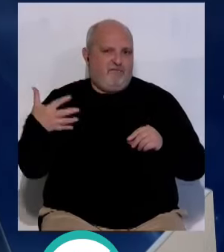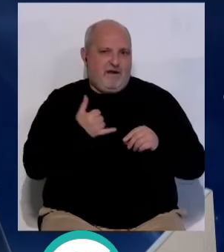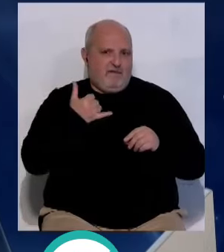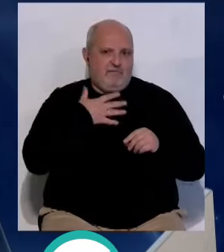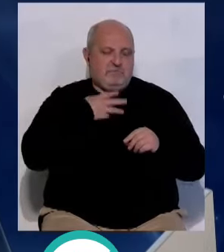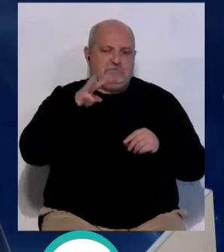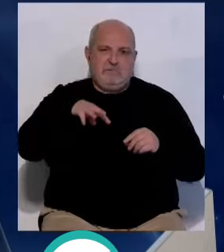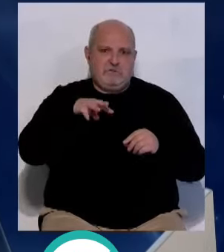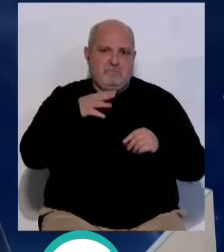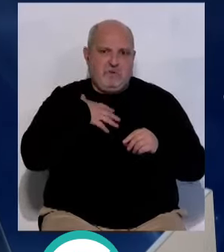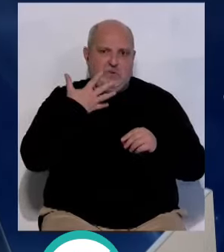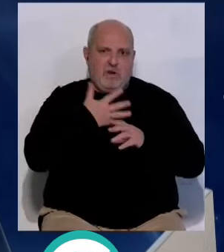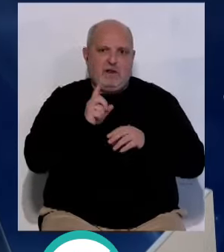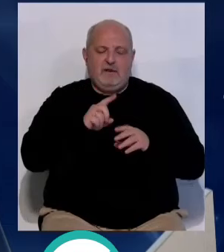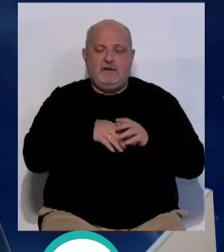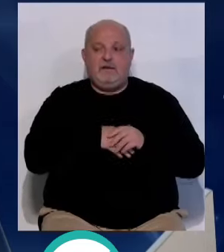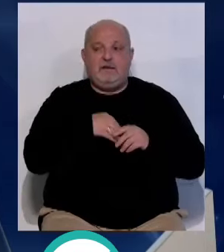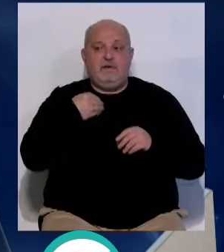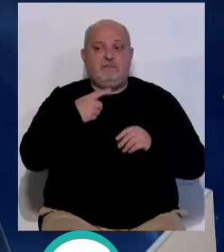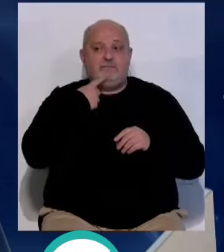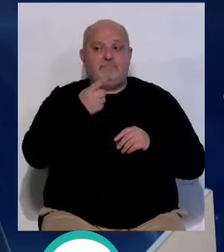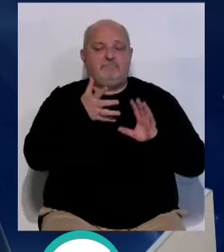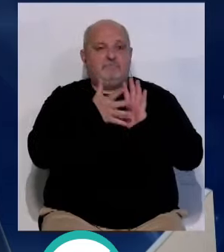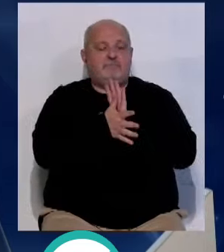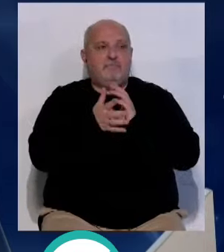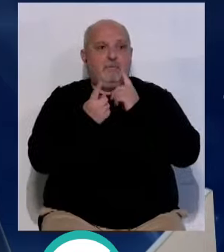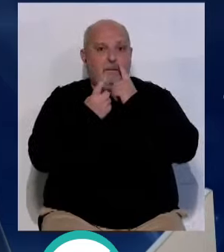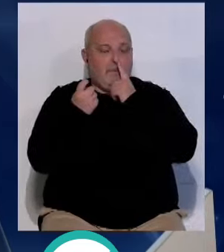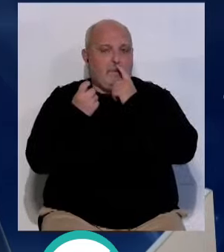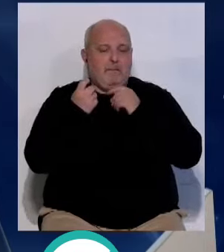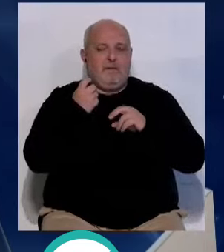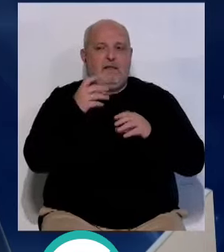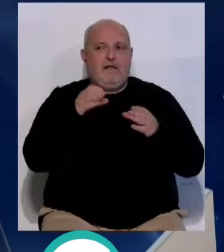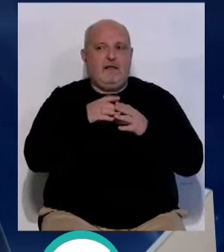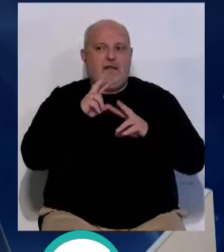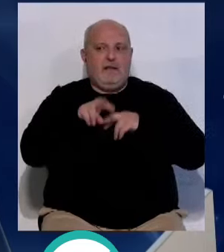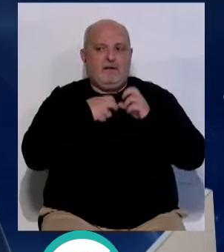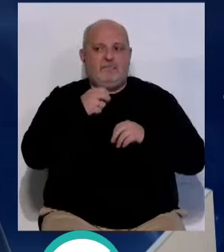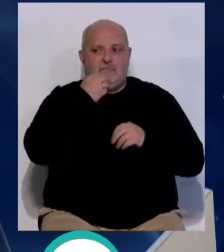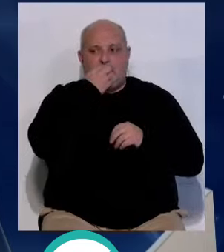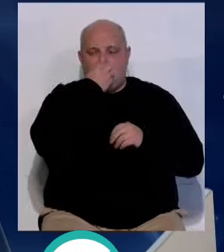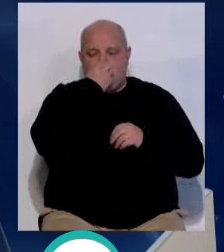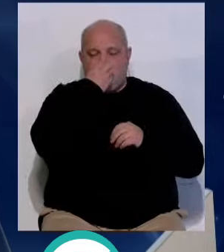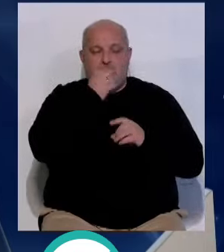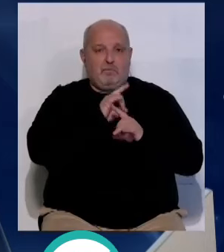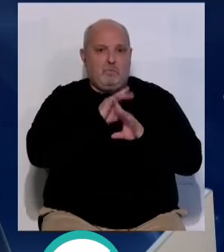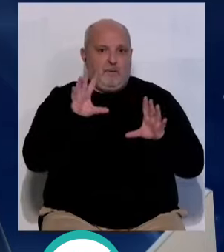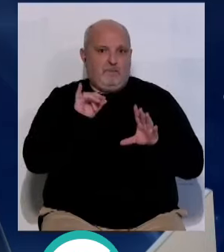sin competir y ya lo ha dicho el presidente necesita retoques el equipo por supuesto pero